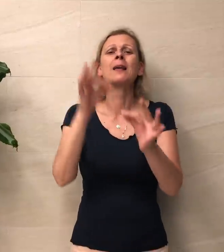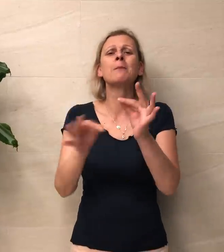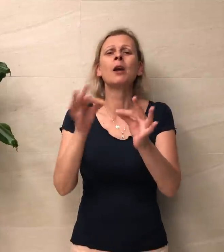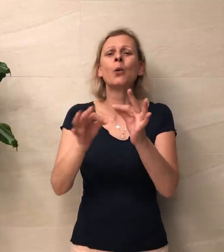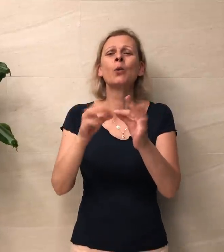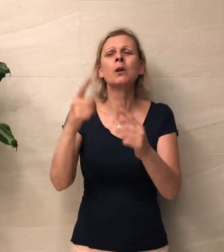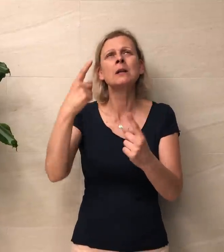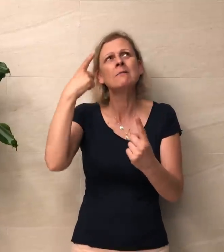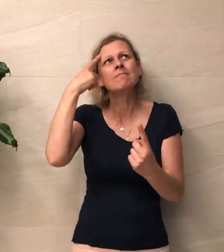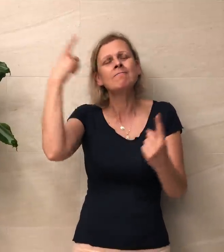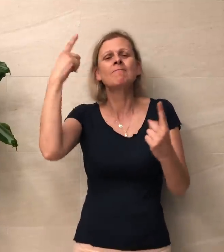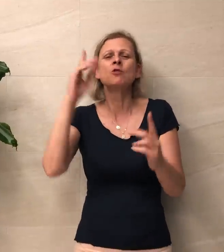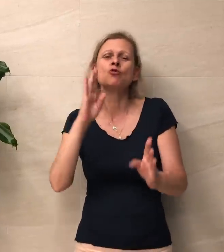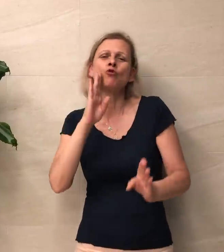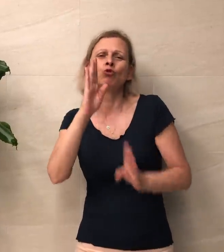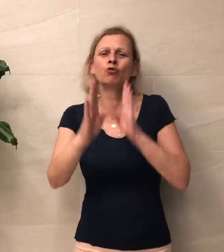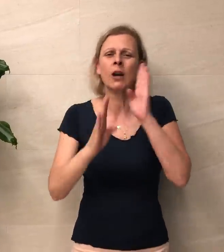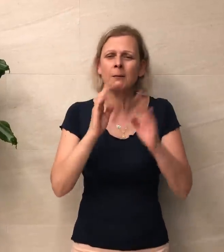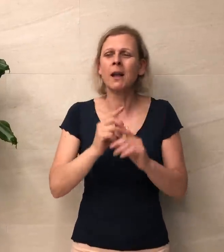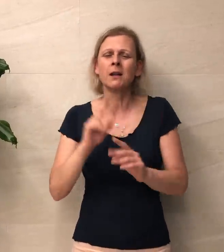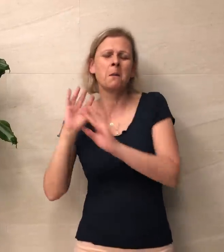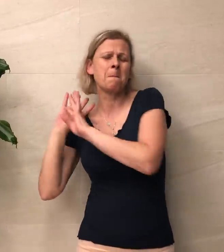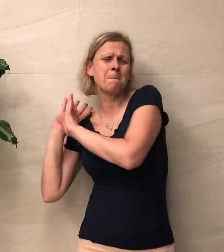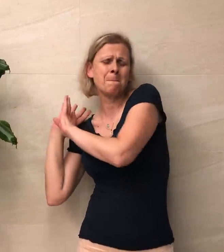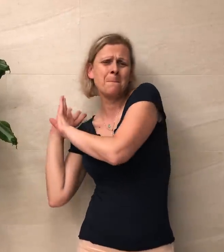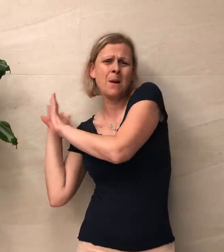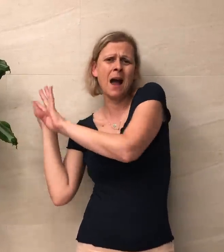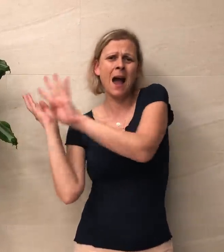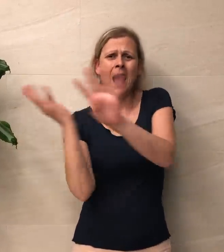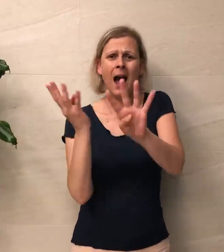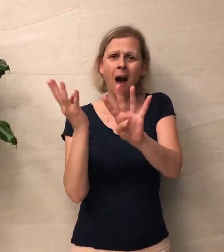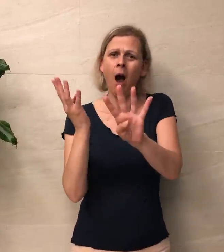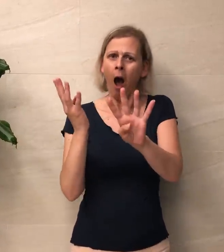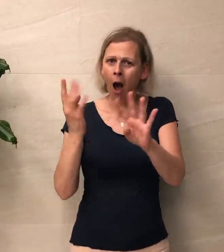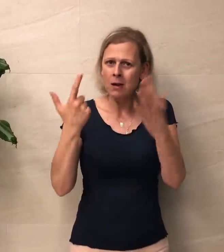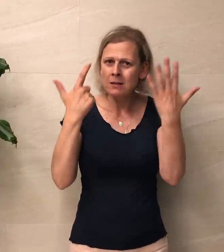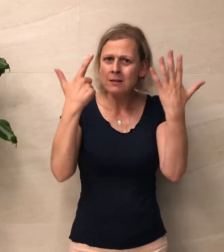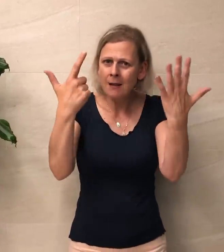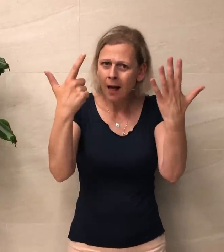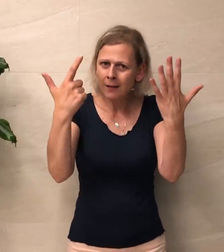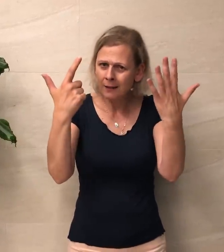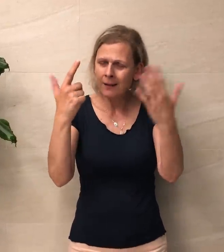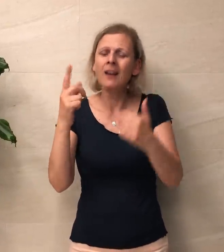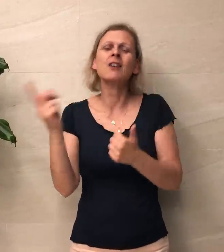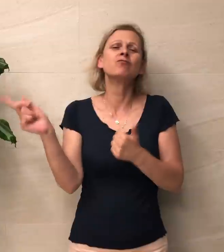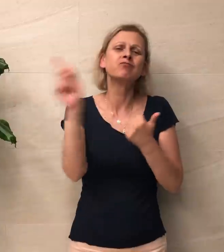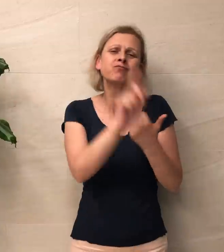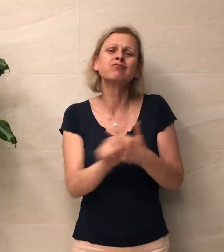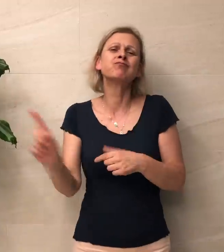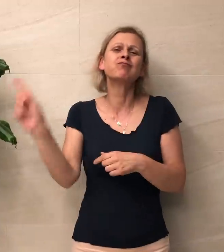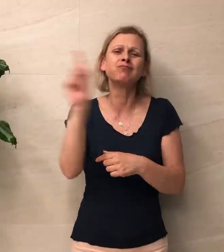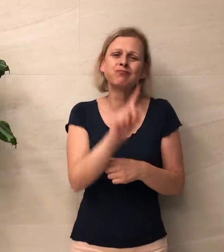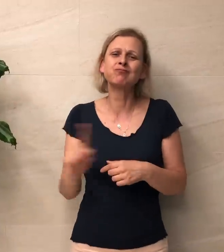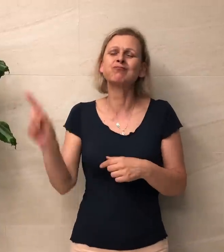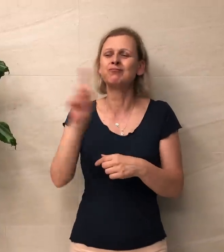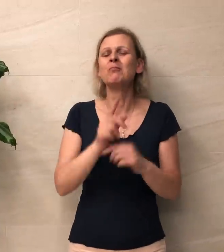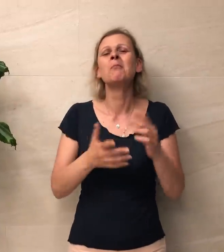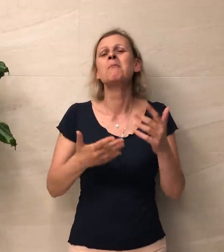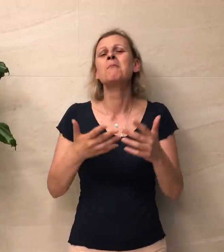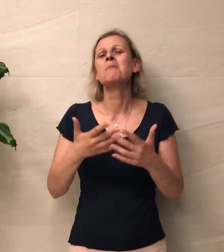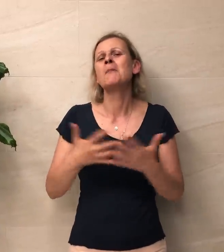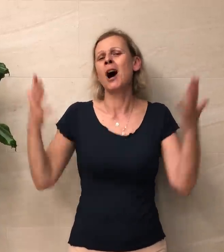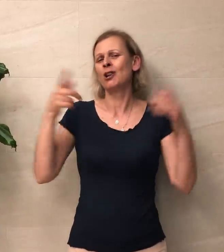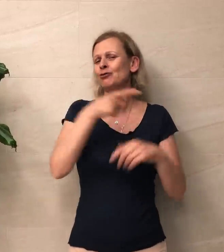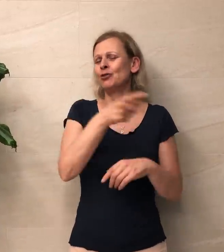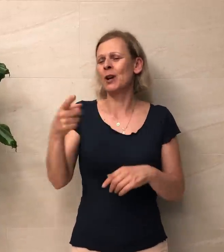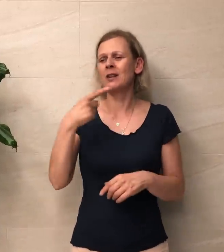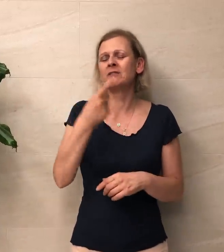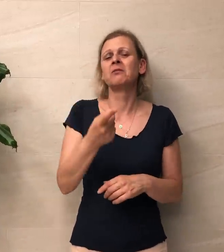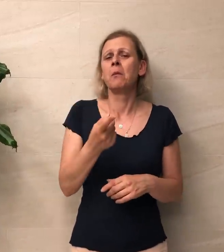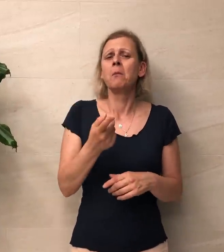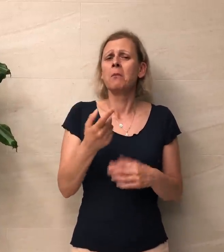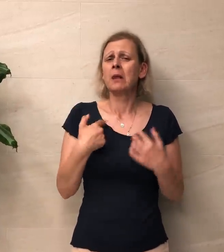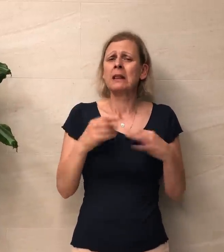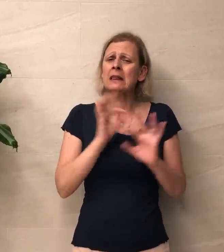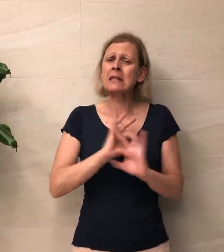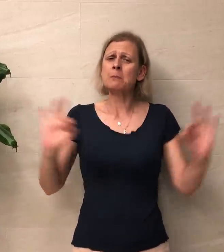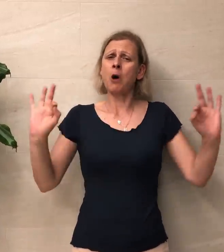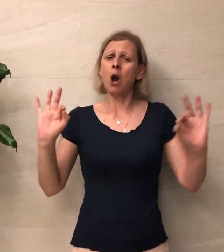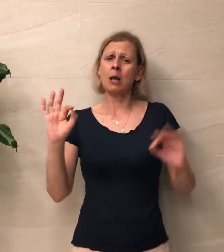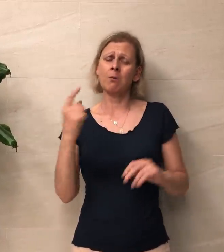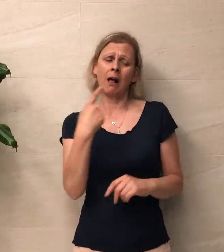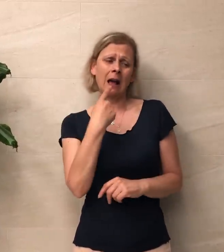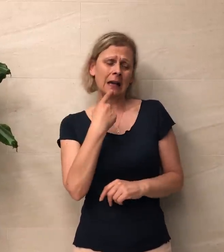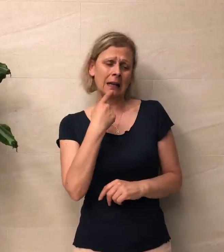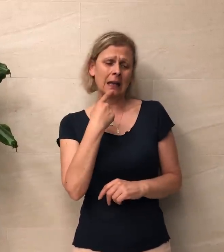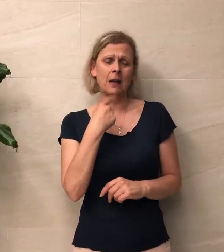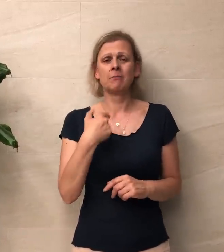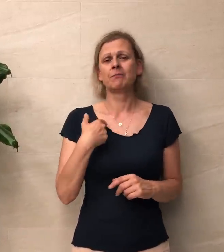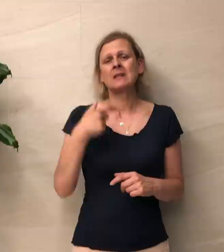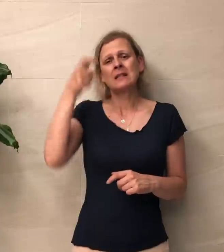concesso tre minuti di tempo per raccogliere le idee, si sono susseguiti gli interventi di ben sette membri, la maggior parte dei quali ha manifestato la propria disponibilità.